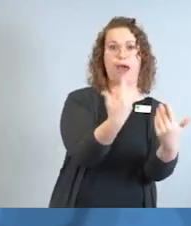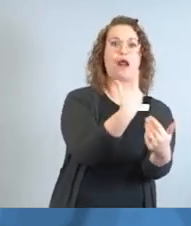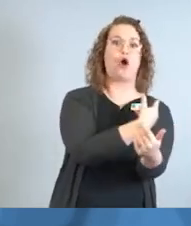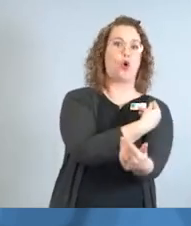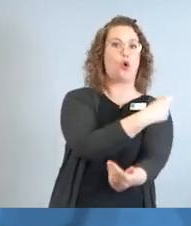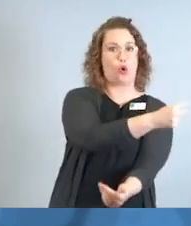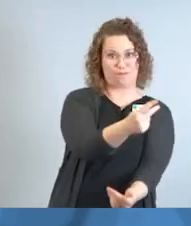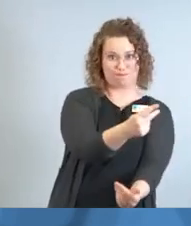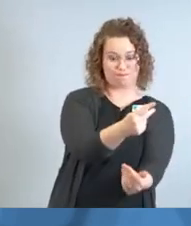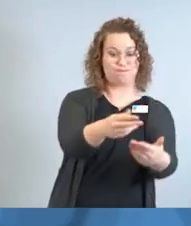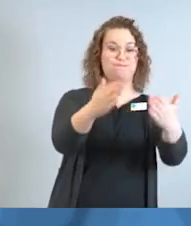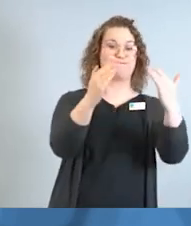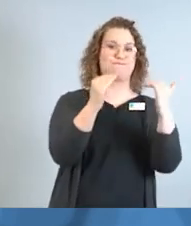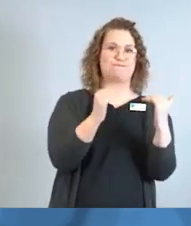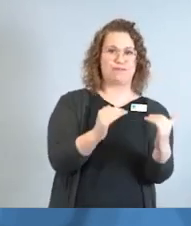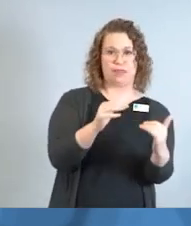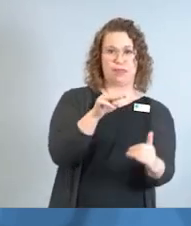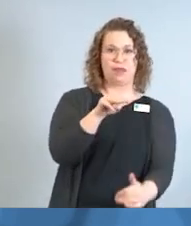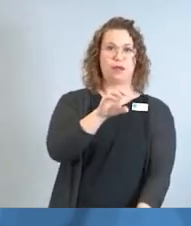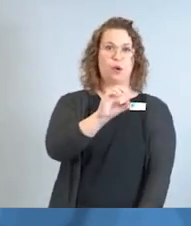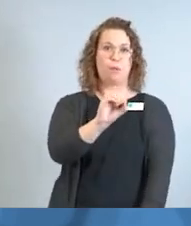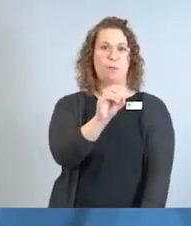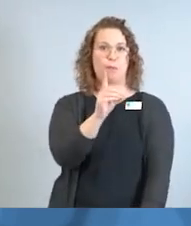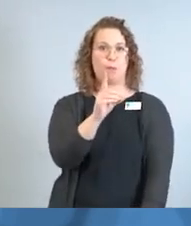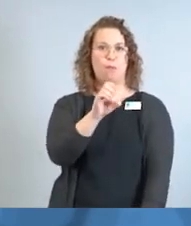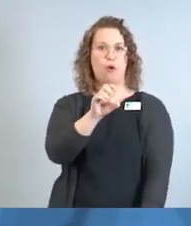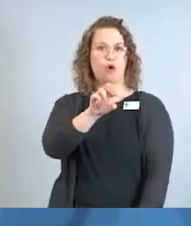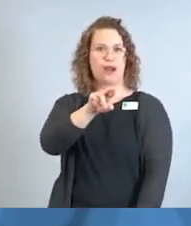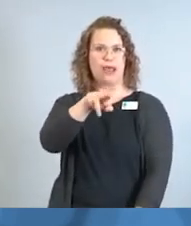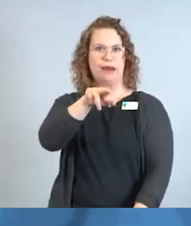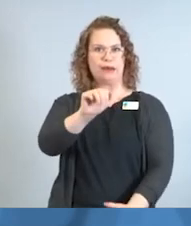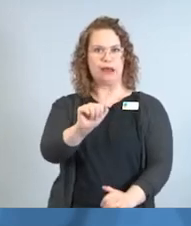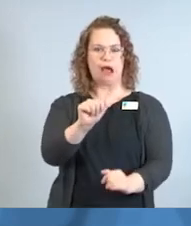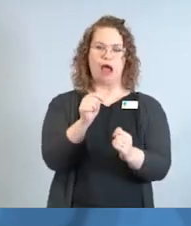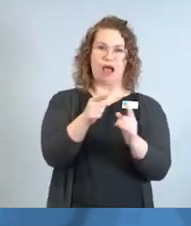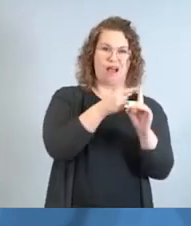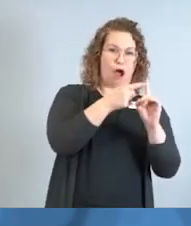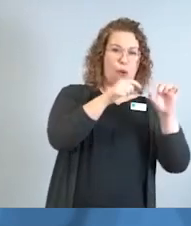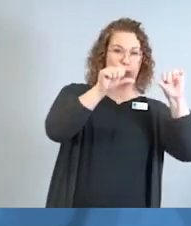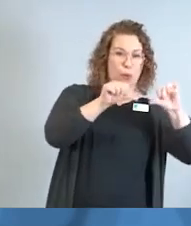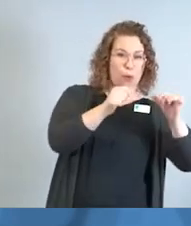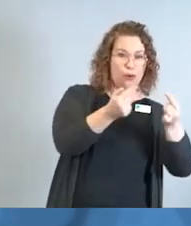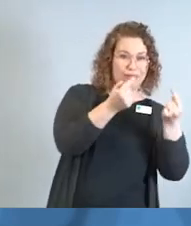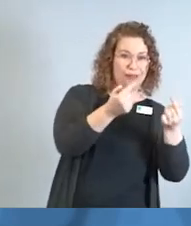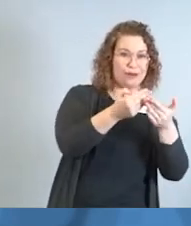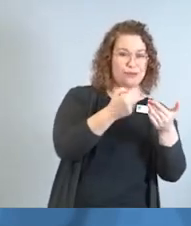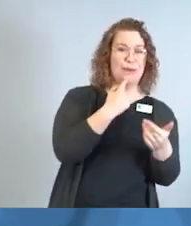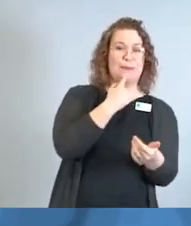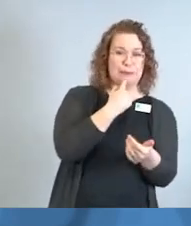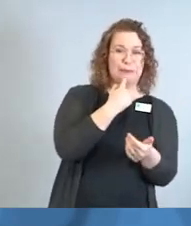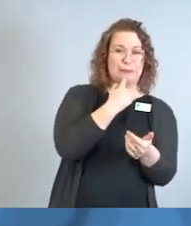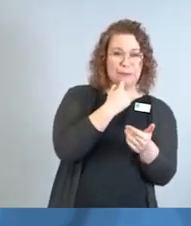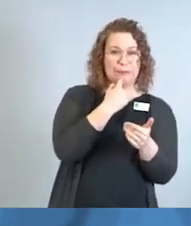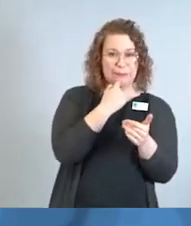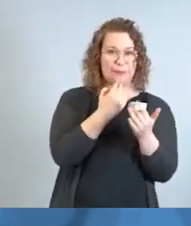Moderna näyttää vähän huonolta tuolla alussa, mutta määrät olivat niin pieniä, että se alkoi varsin vaatimattomasti.